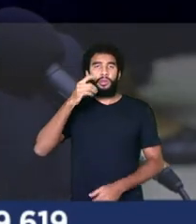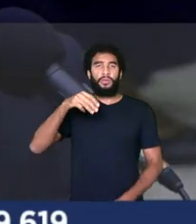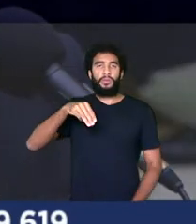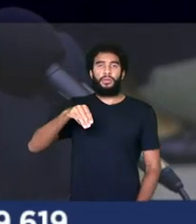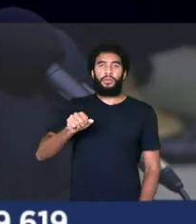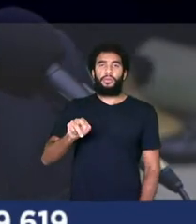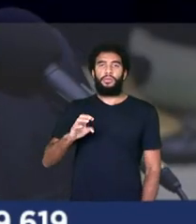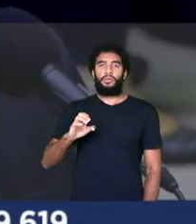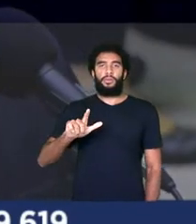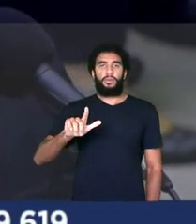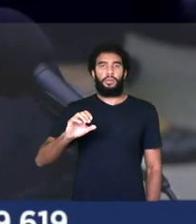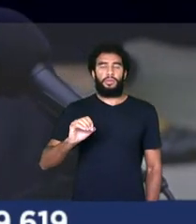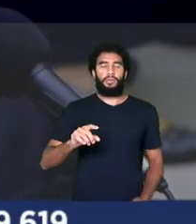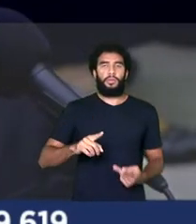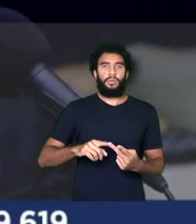PRINCIPAIS. AQUI O DEPUTADO MARCELO RAMOS E O DEPUTADO